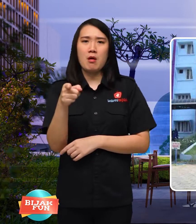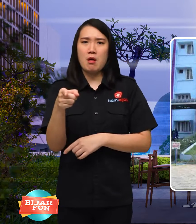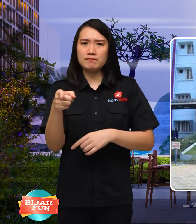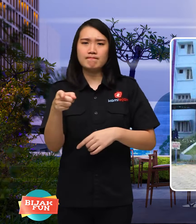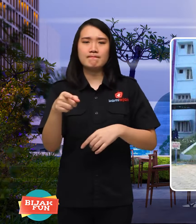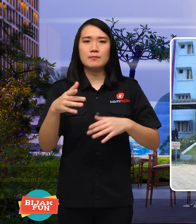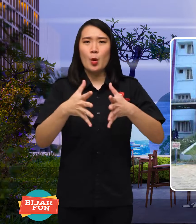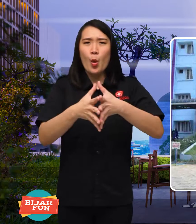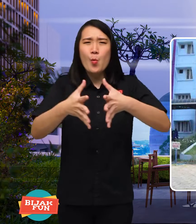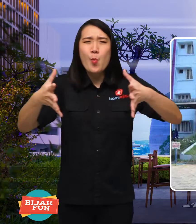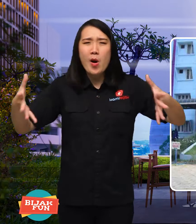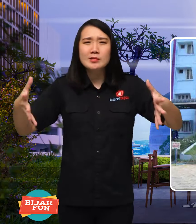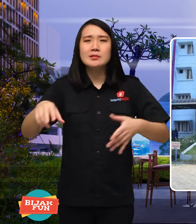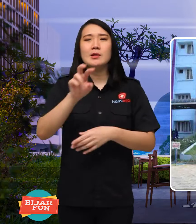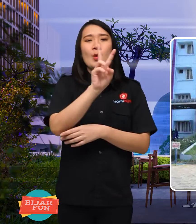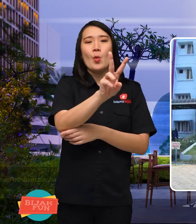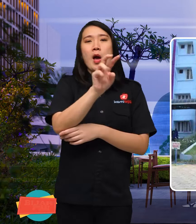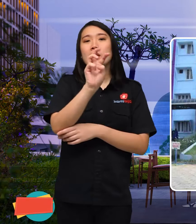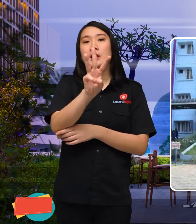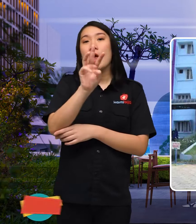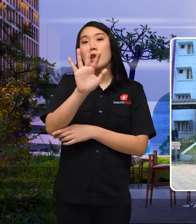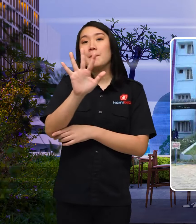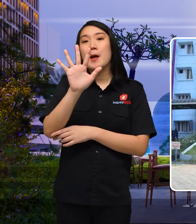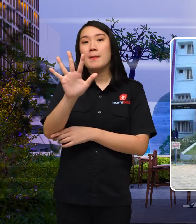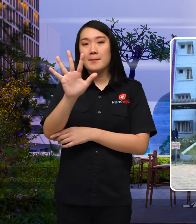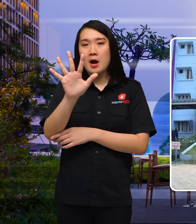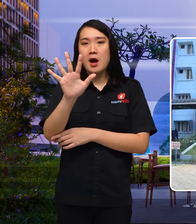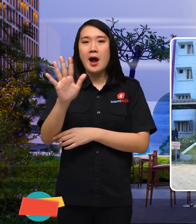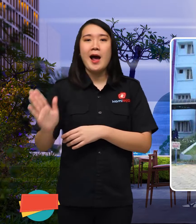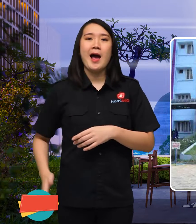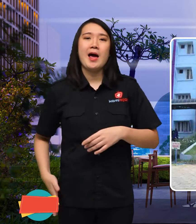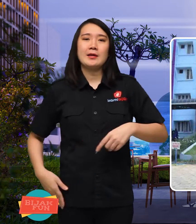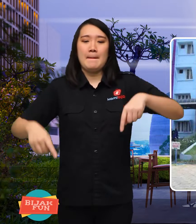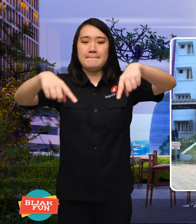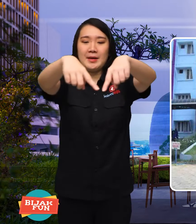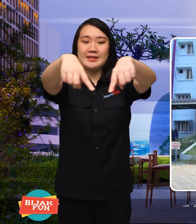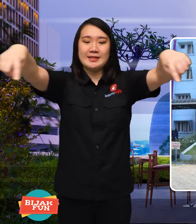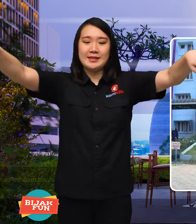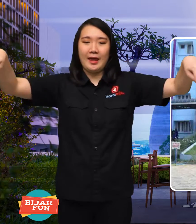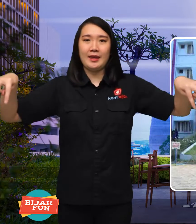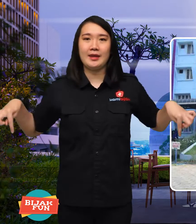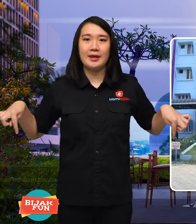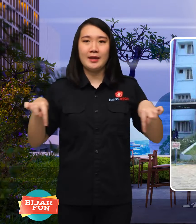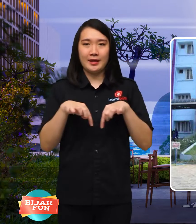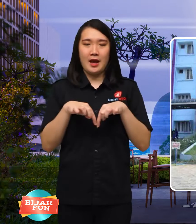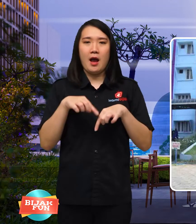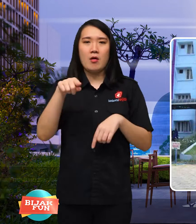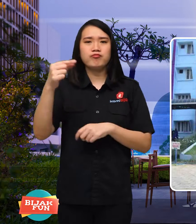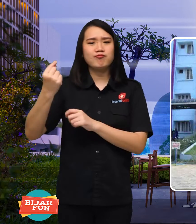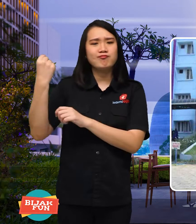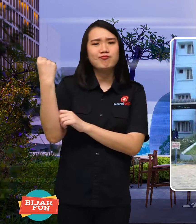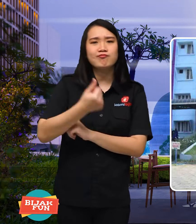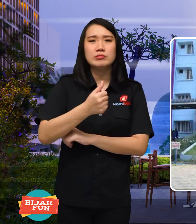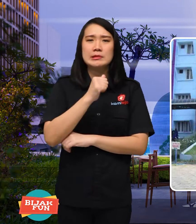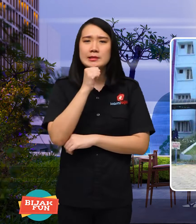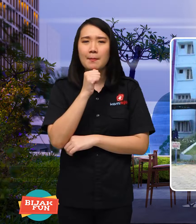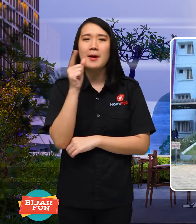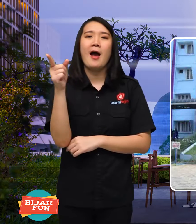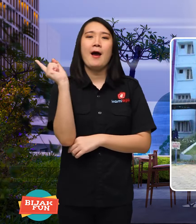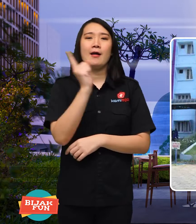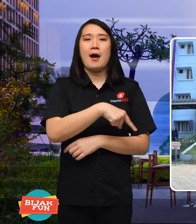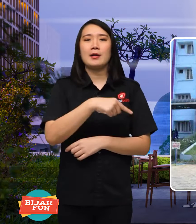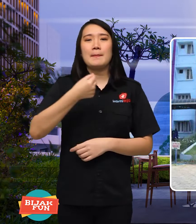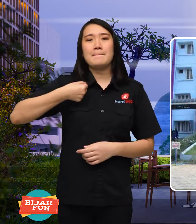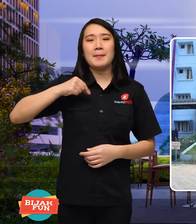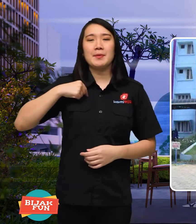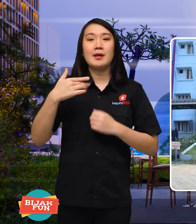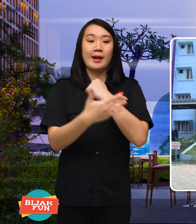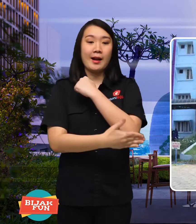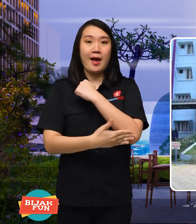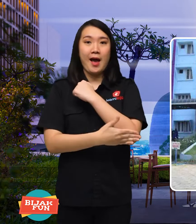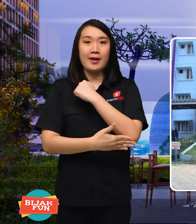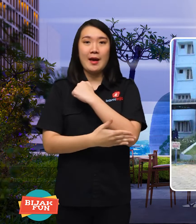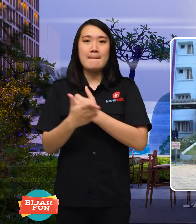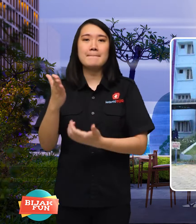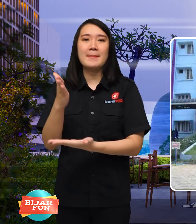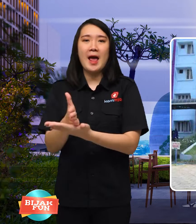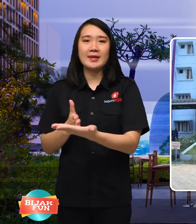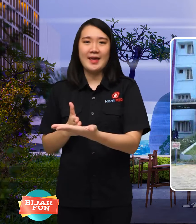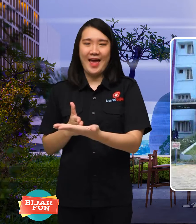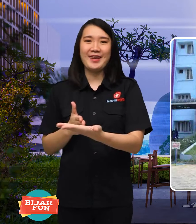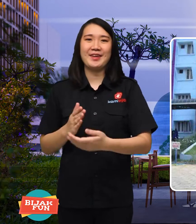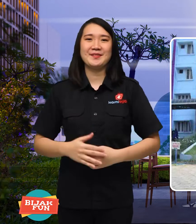dengan luas 2355 kaki persegi, dan ditanggung dari Pemerintah negara bagian.